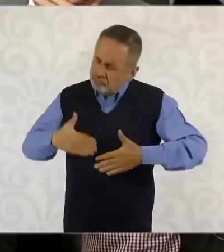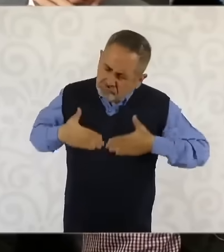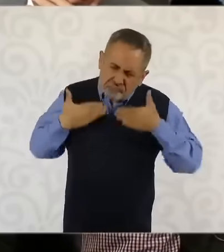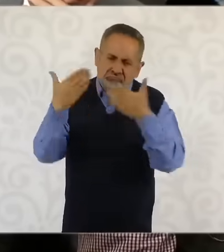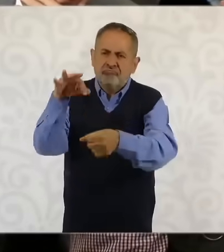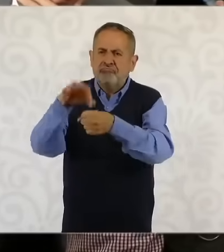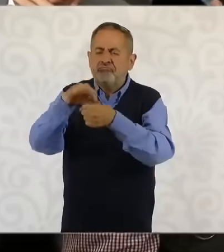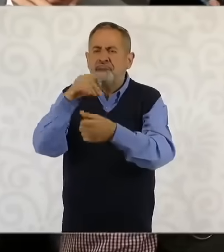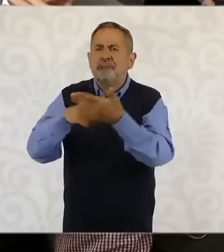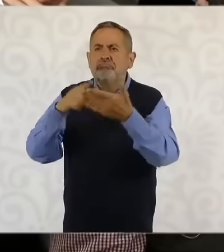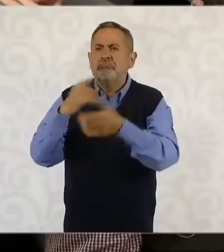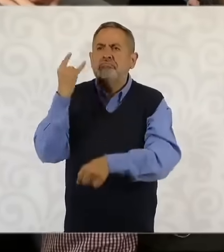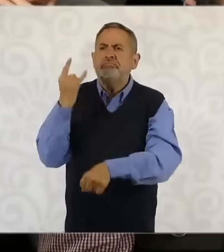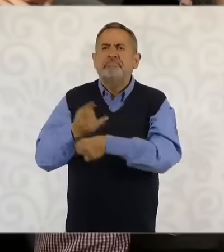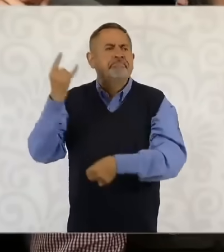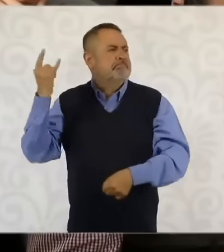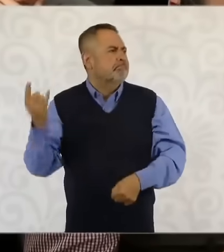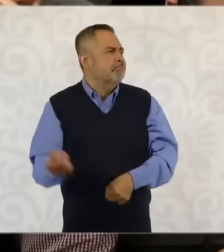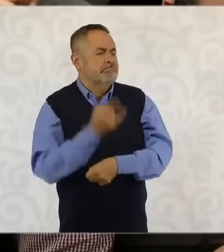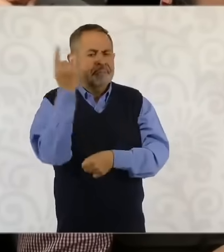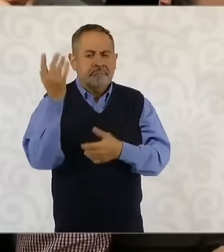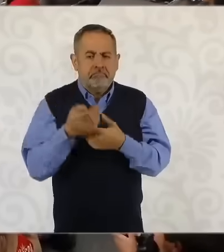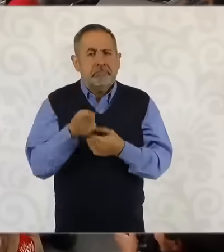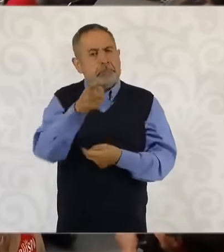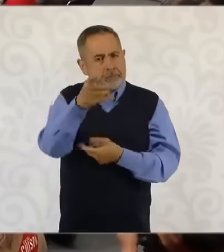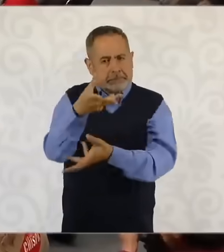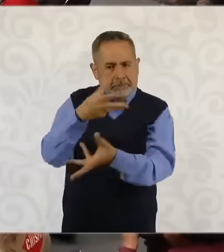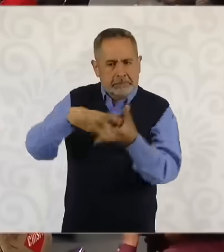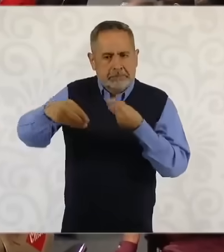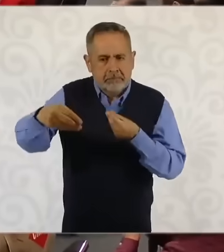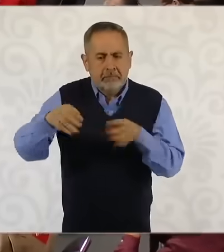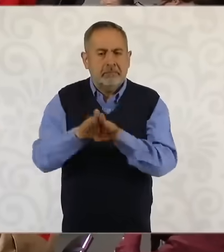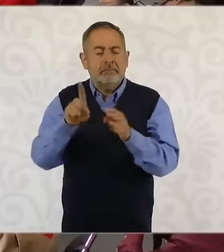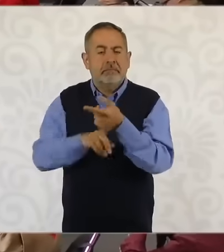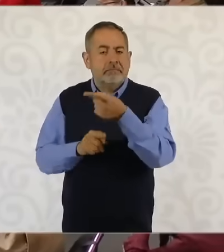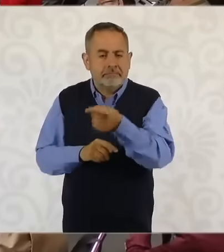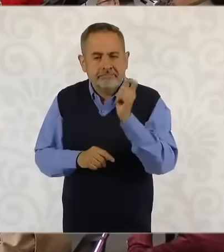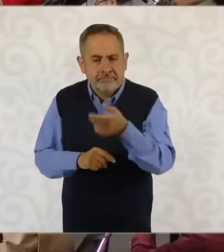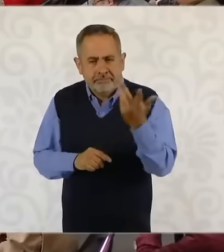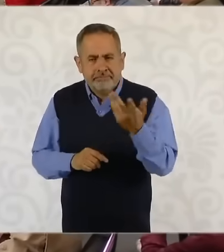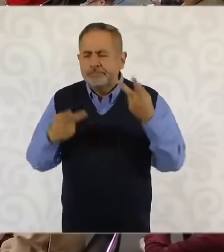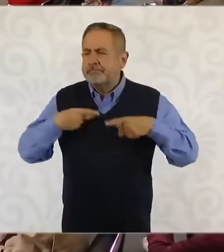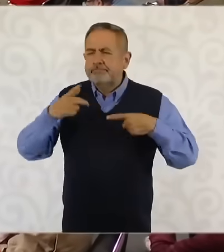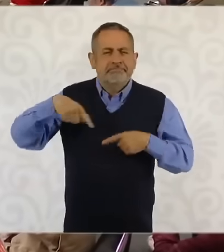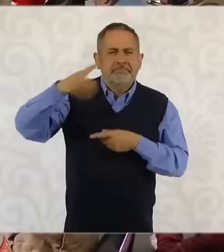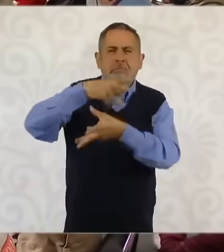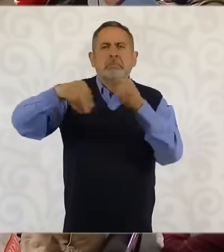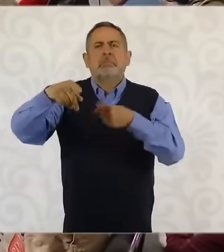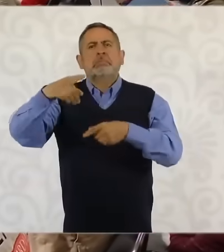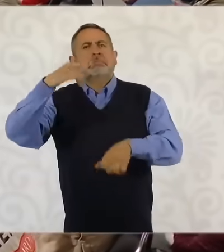está totalmente decepcionada si usted se pone en sus zapatos y ve es como lo ve esa gente que